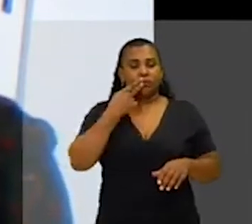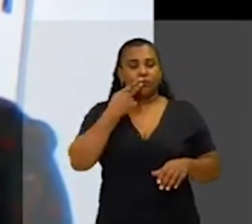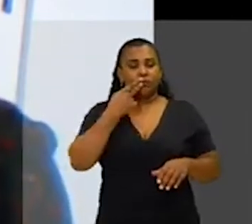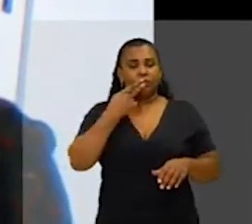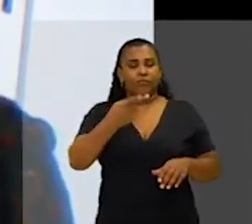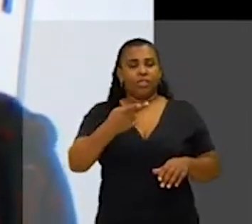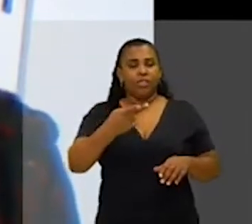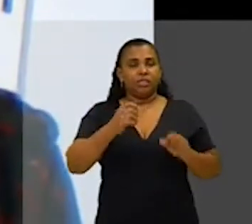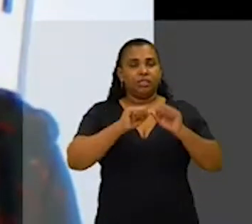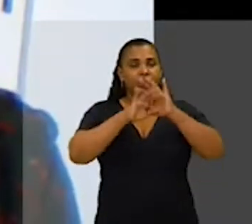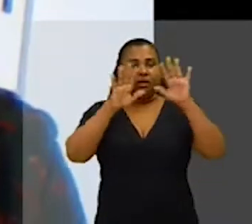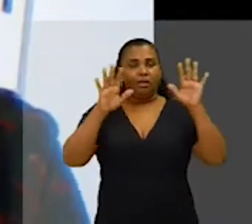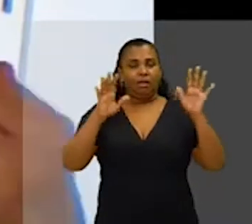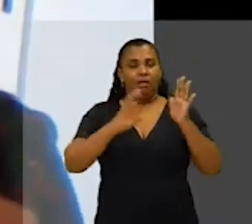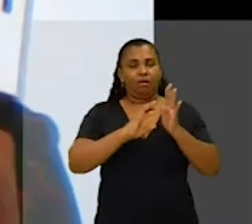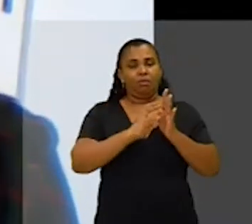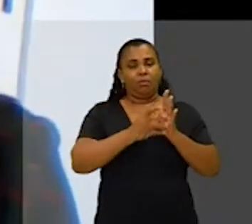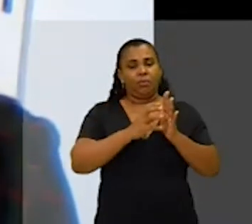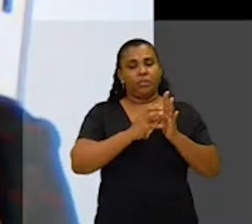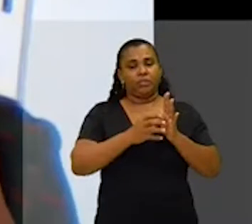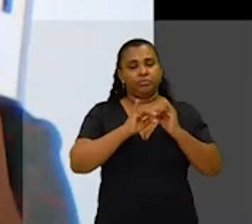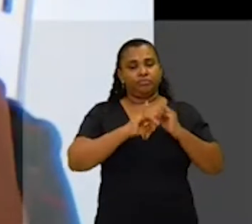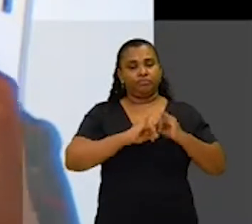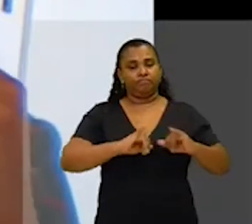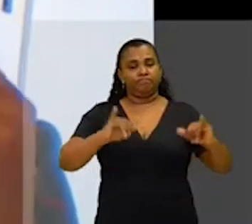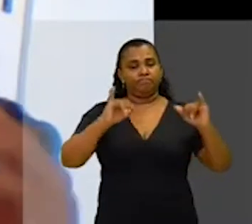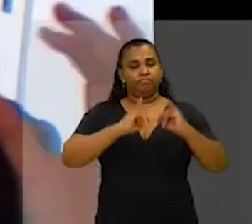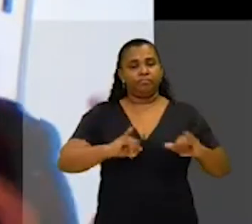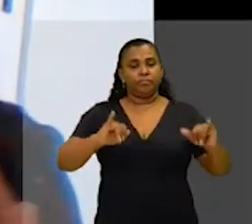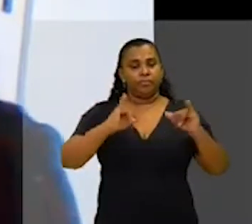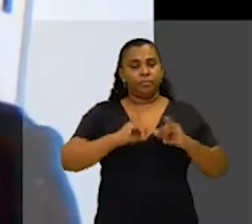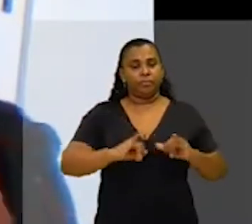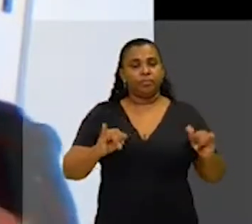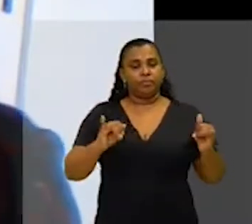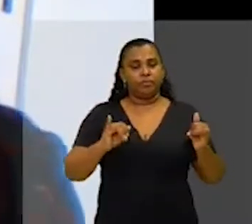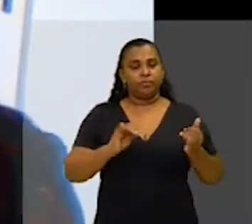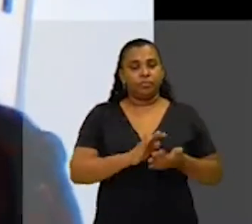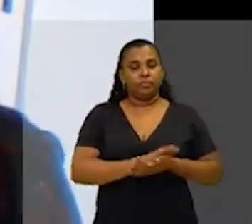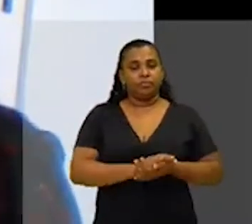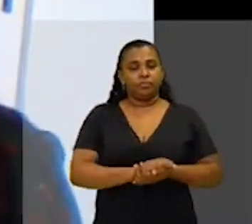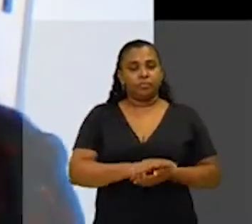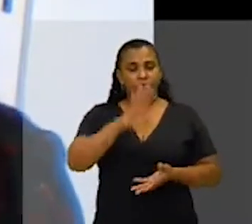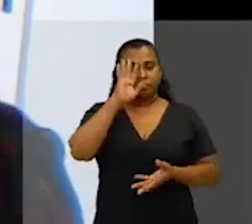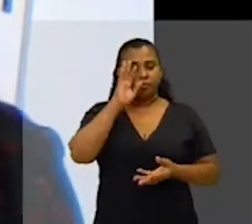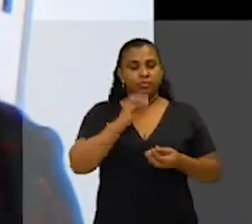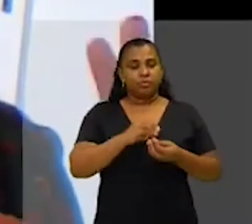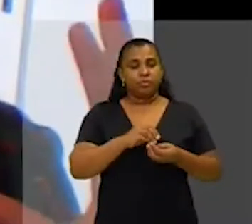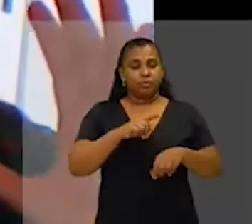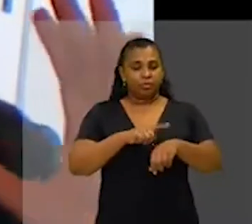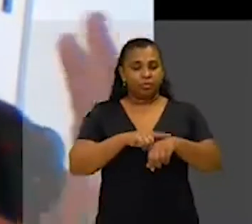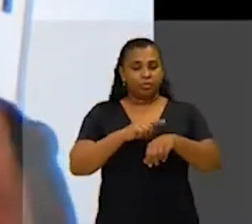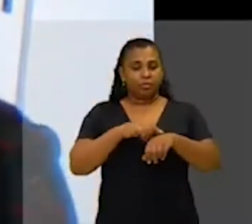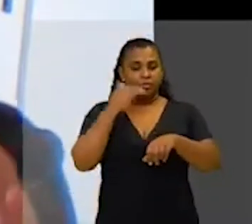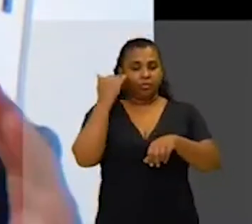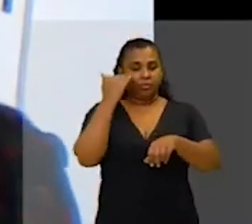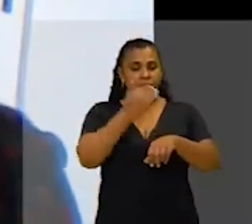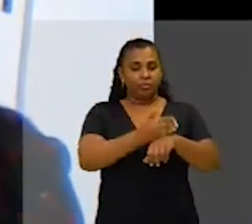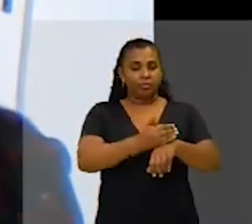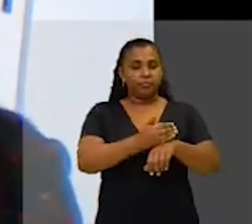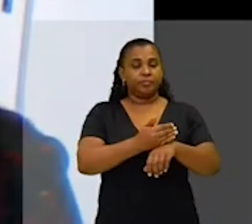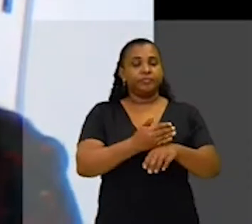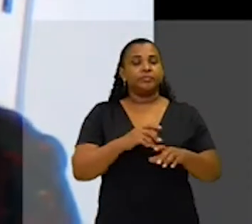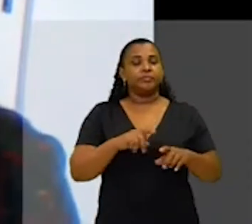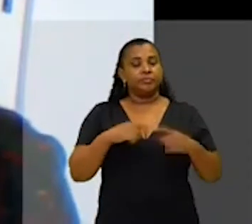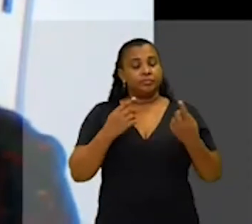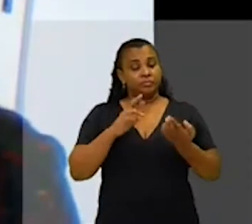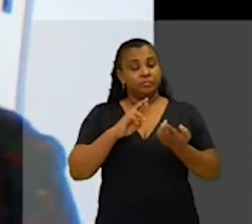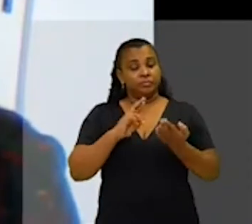sábio o que você deve para ela assim que eu tomo assento mas em relação a outra a outra pergunta em